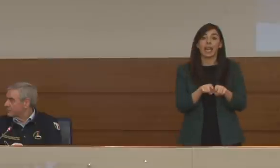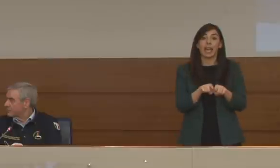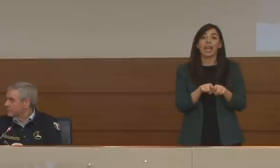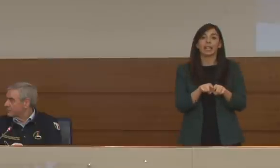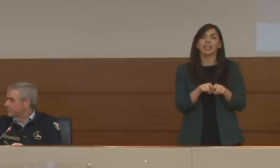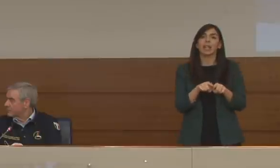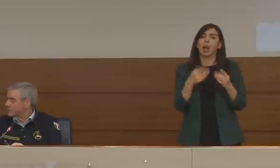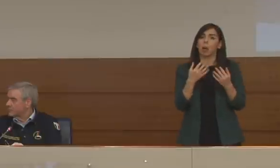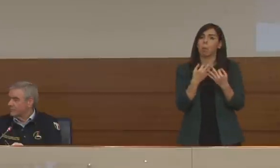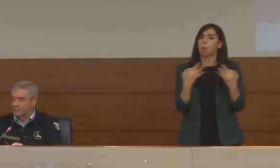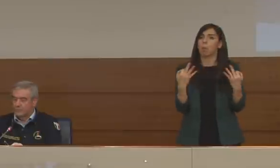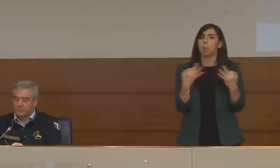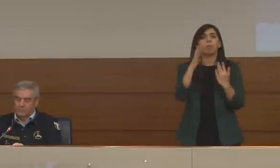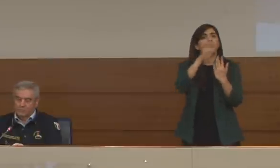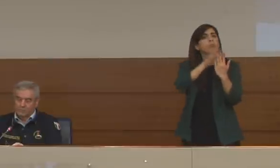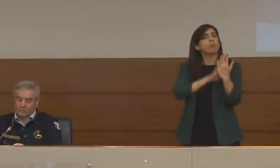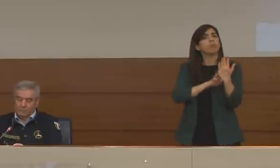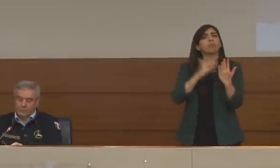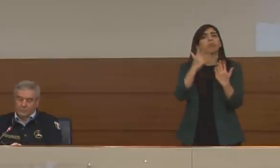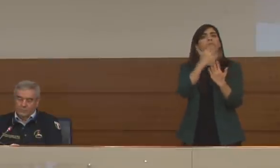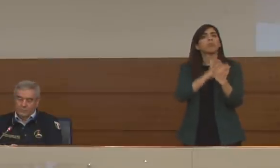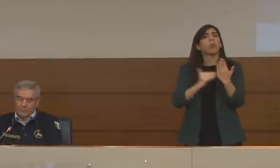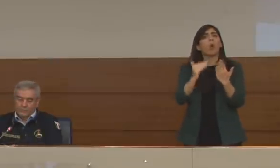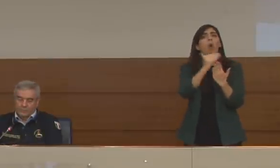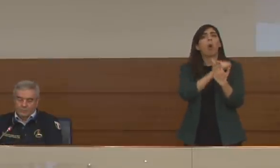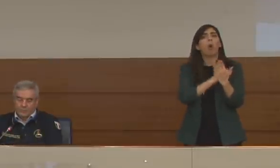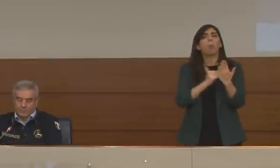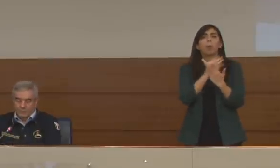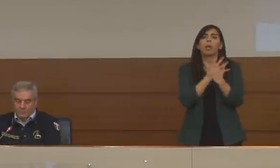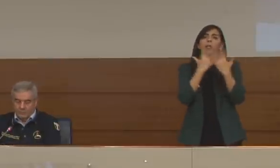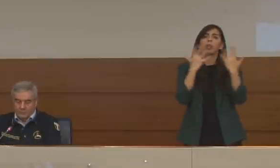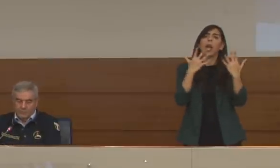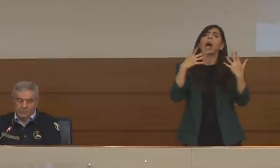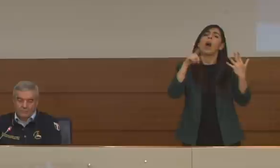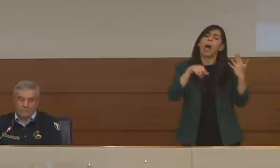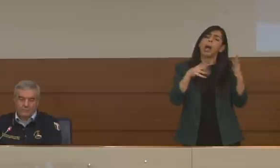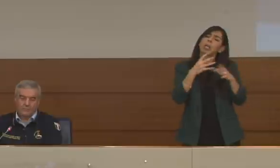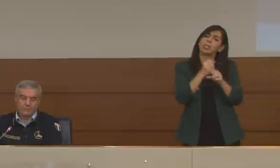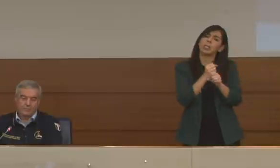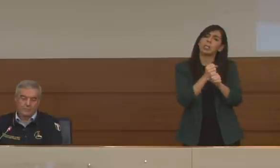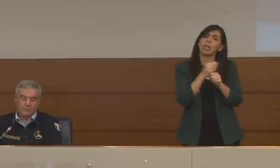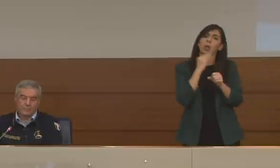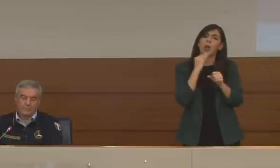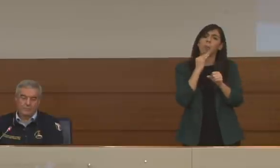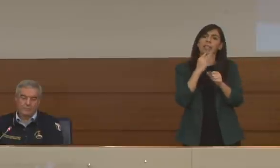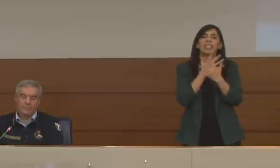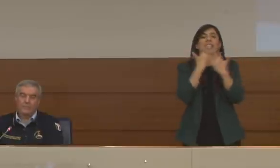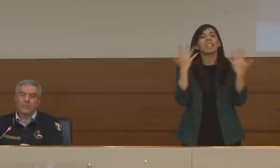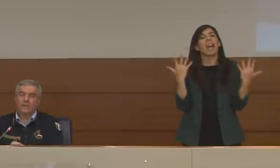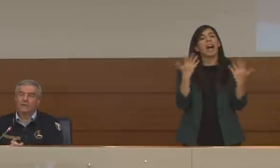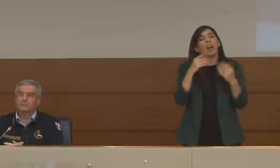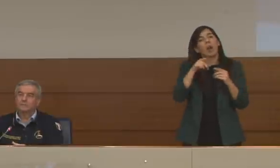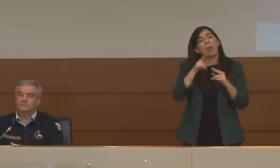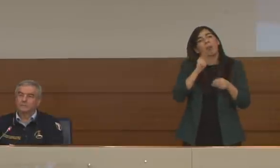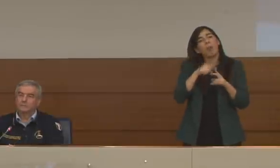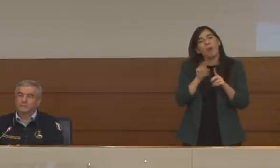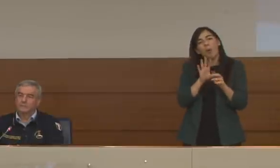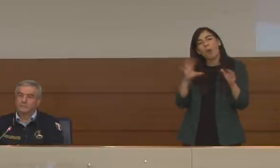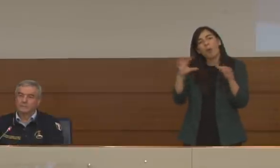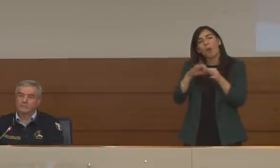ben fatte, molto informative, piuttosto sintetiche. Ovviamente rivolte principalmente ai medici che questi farmaci prescrivono,